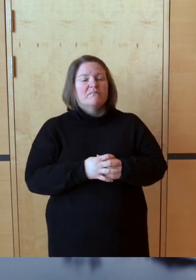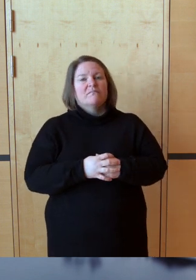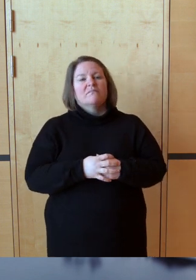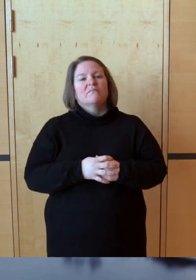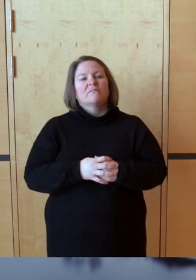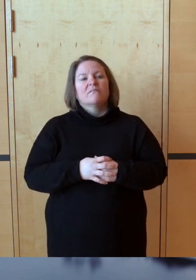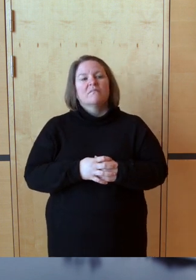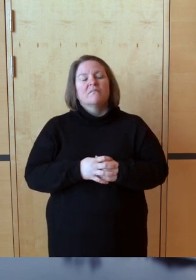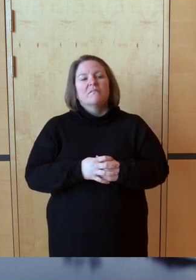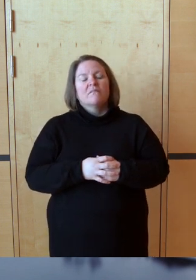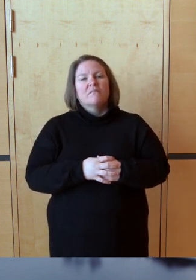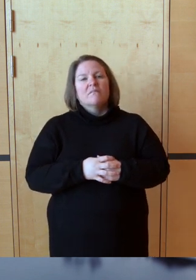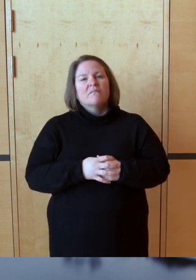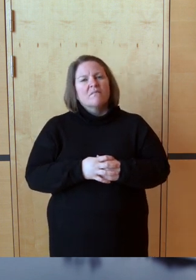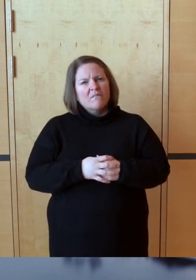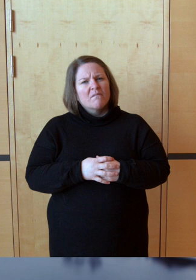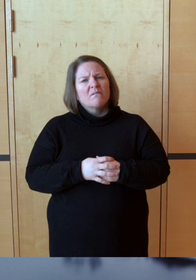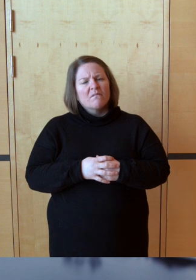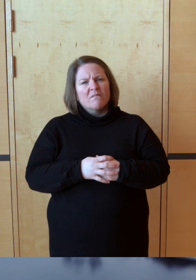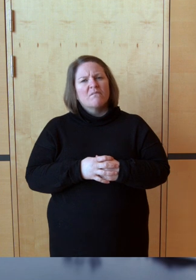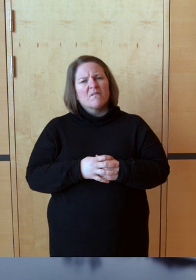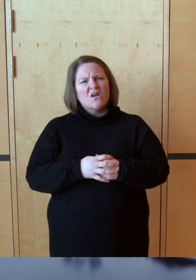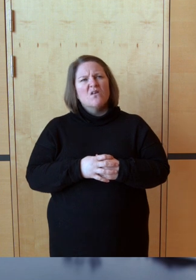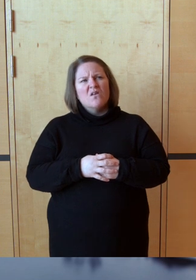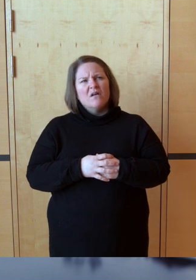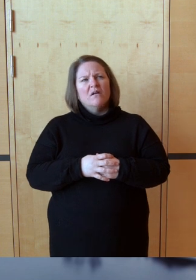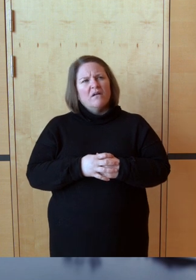Nämen Någonstans här känner jag väl att inom våran partiet